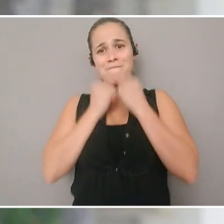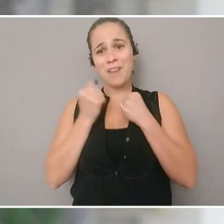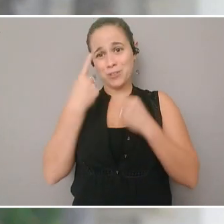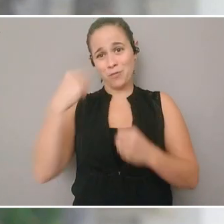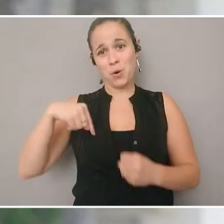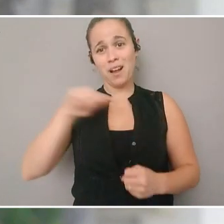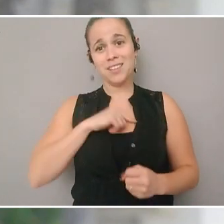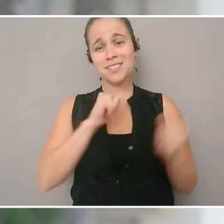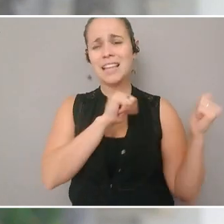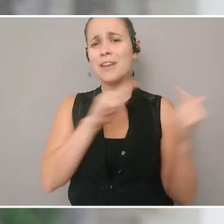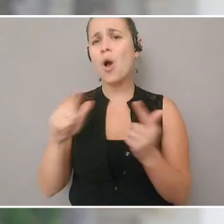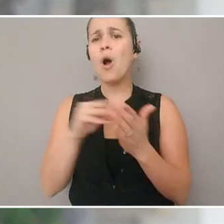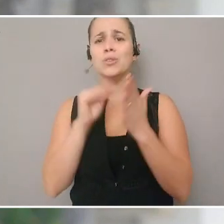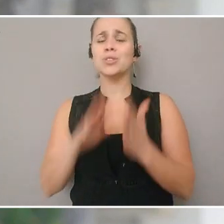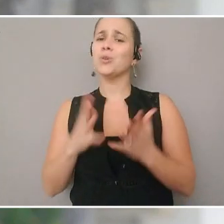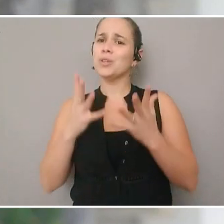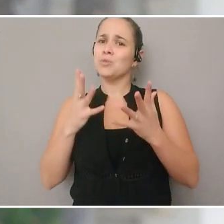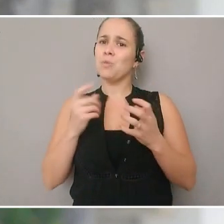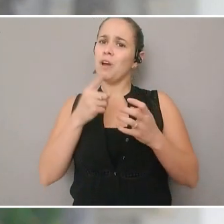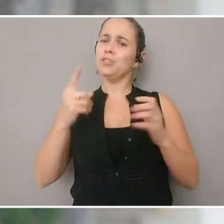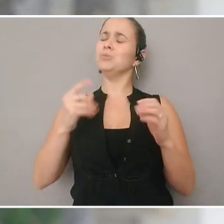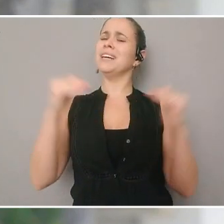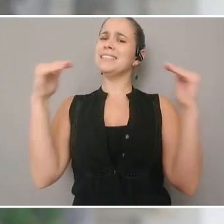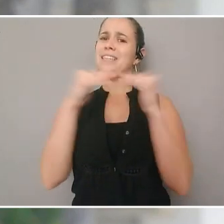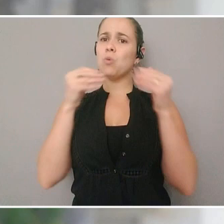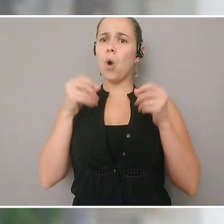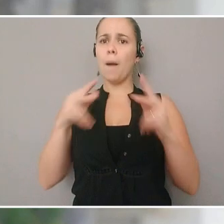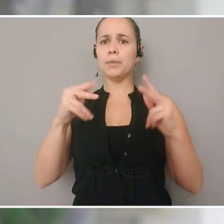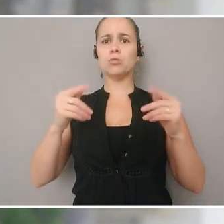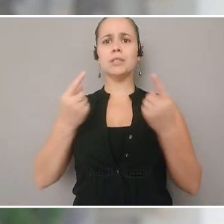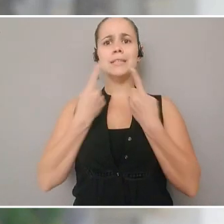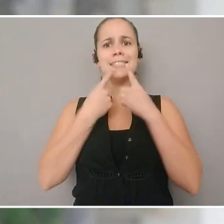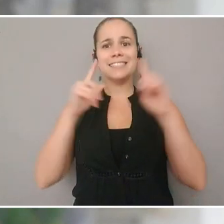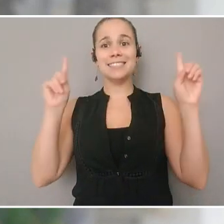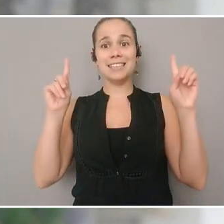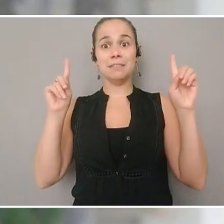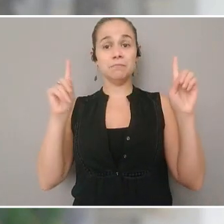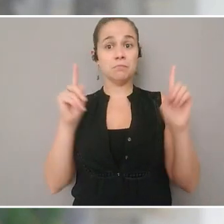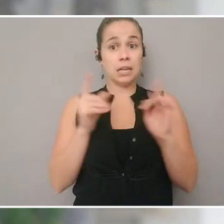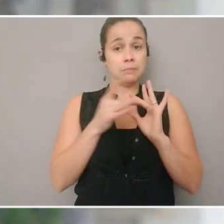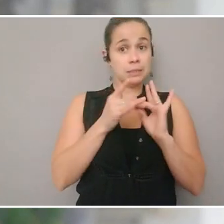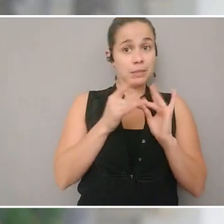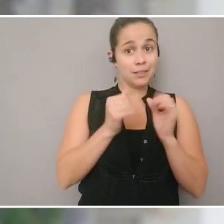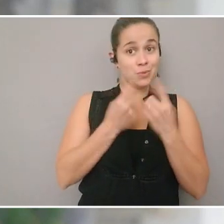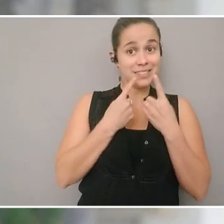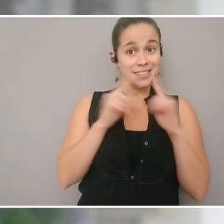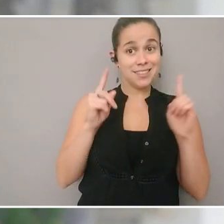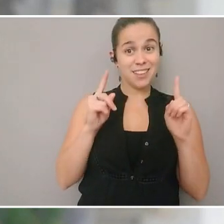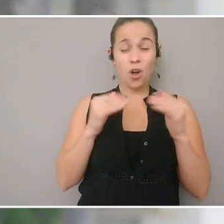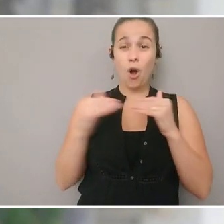merece una oportunidad para tener éxito.